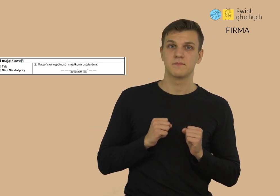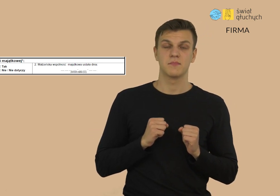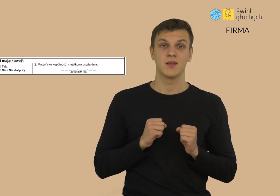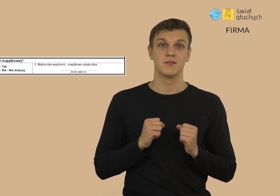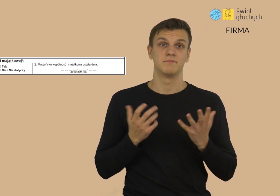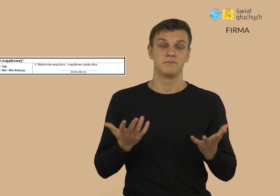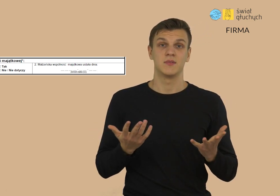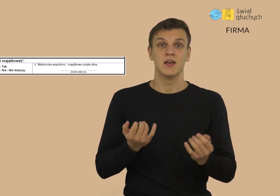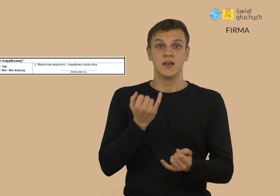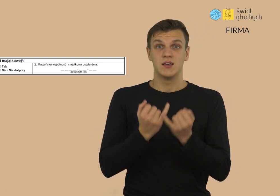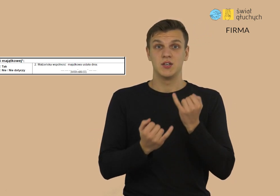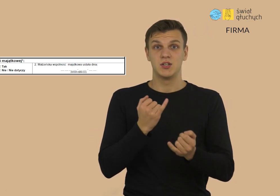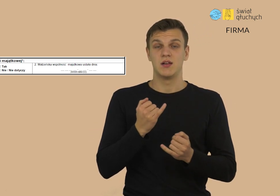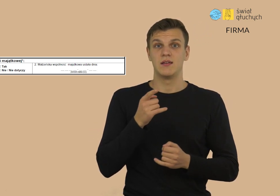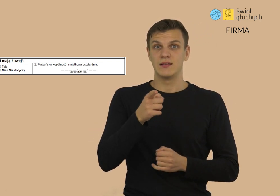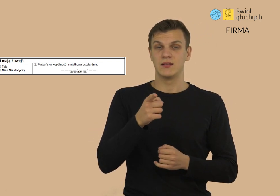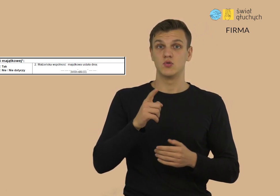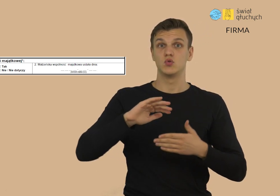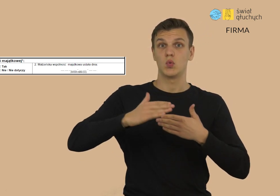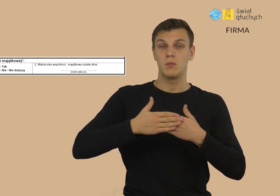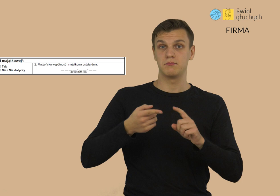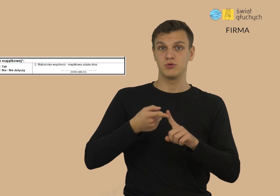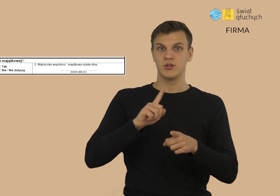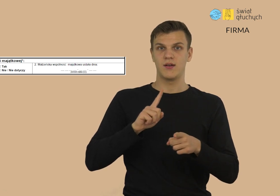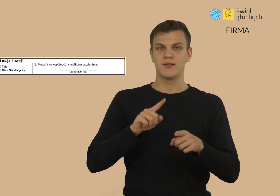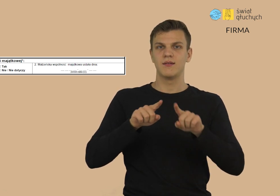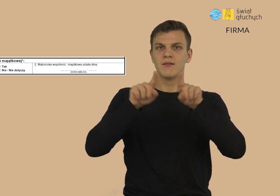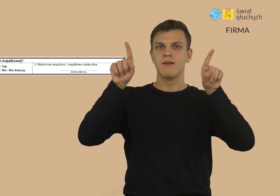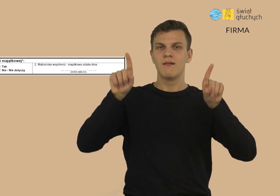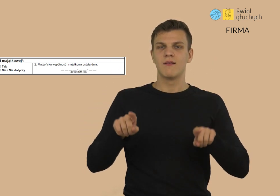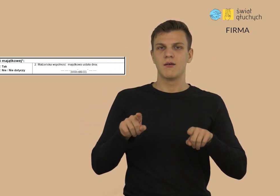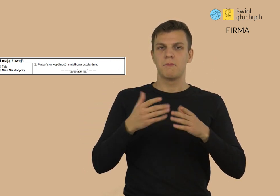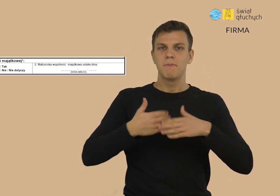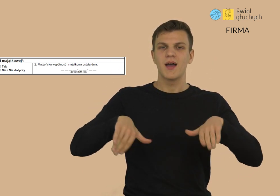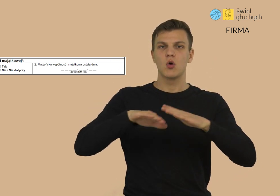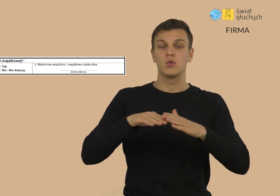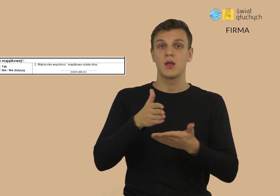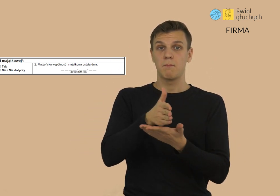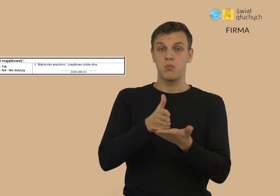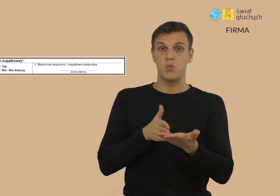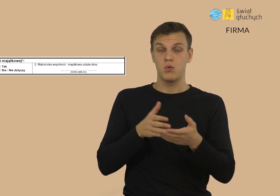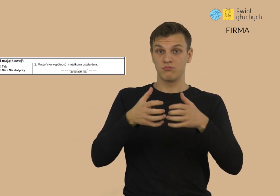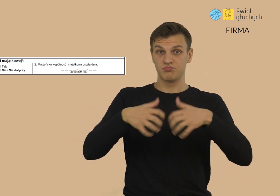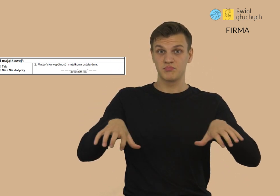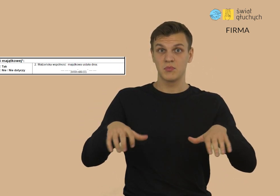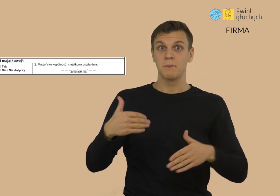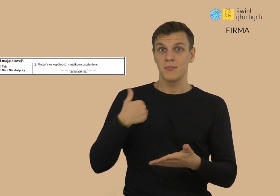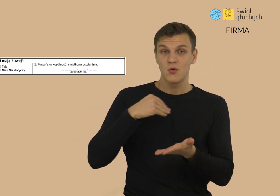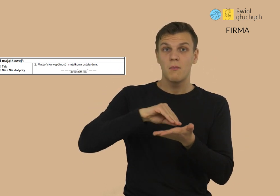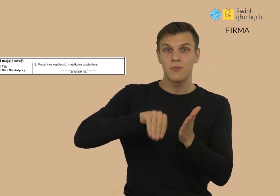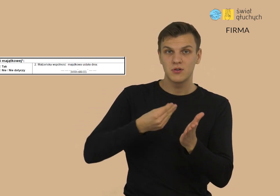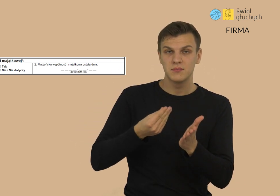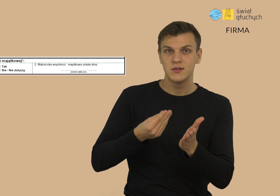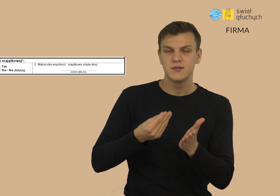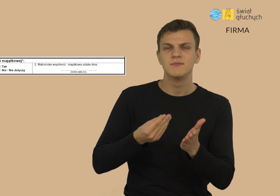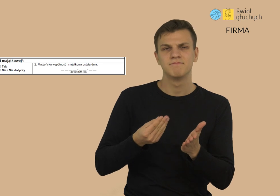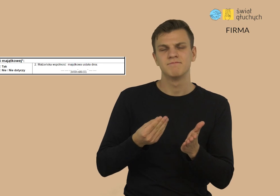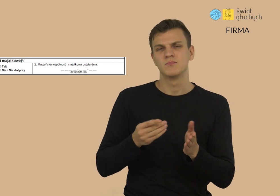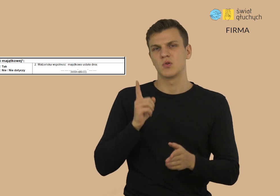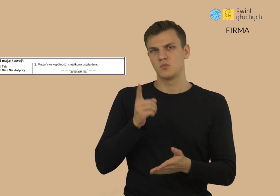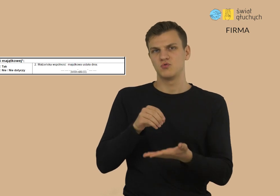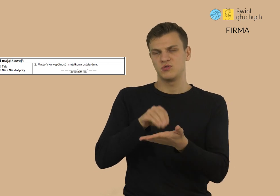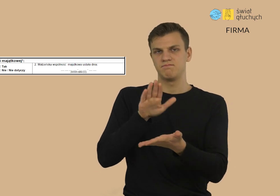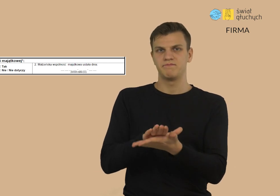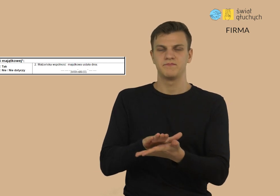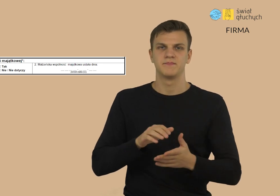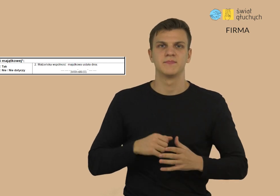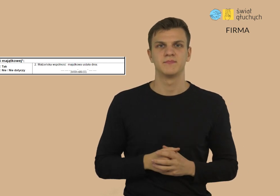Jeśli przed ślubem podpisaliście wspólności majątkowej, zapisz to.